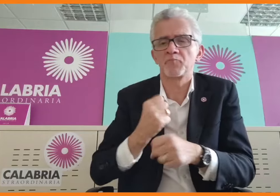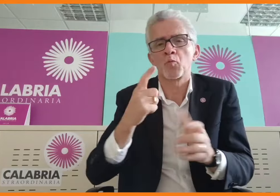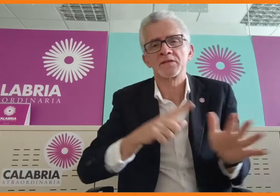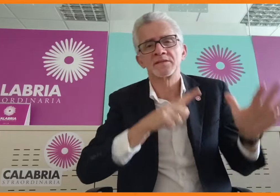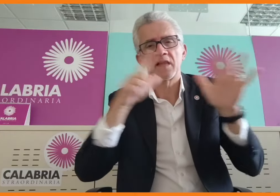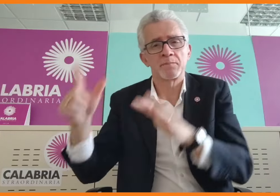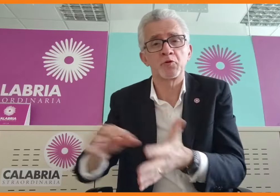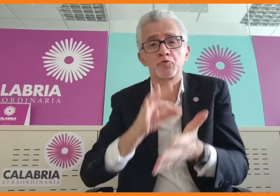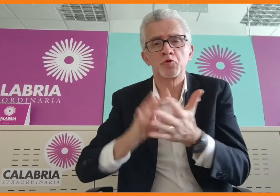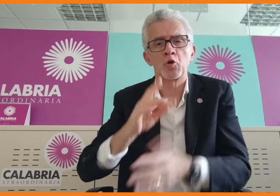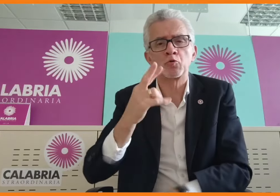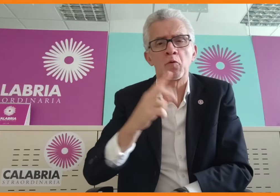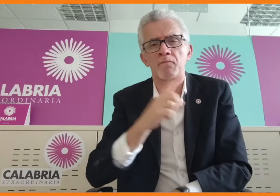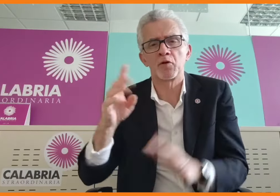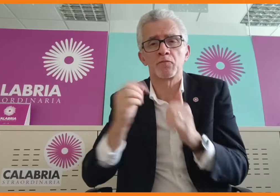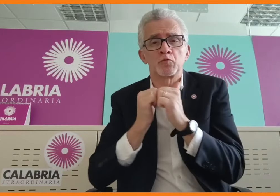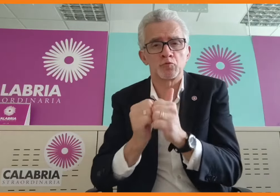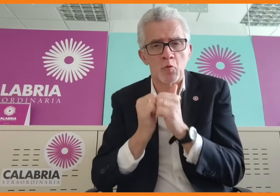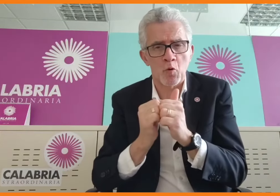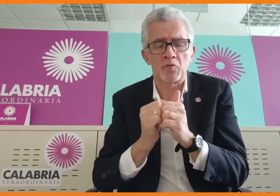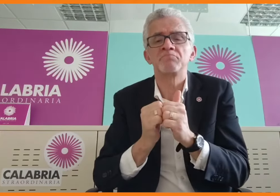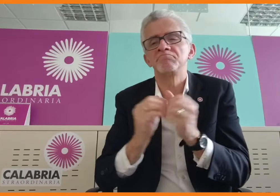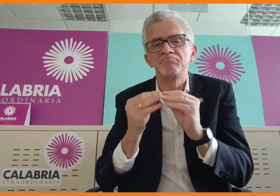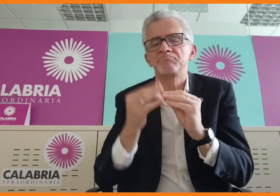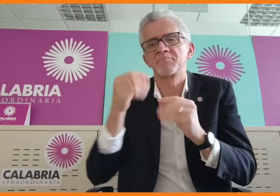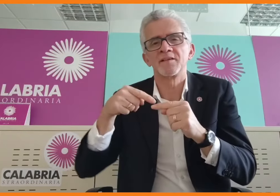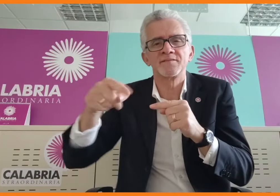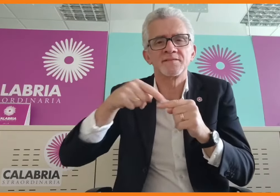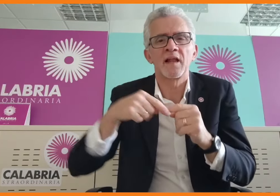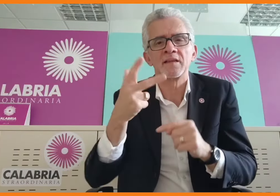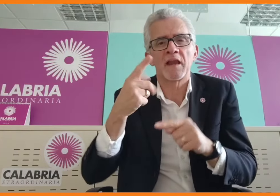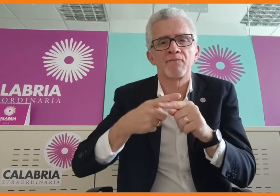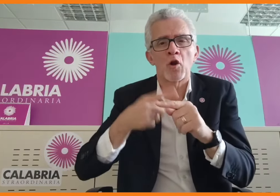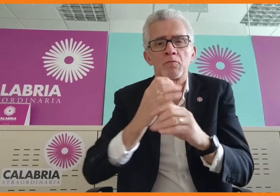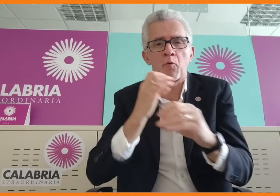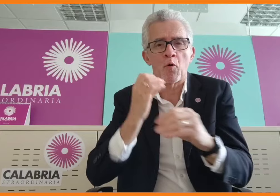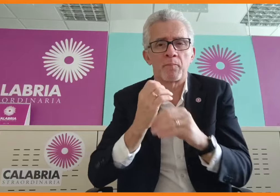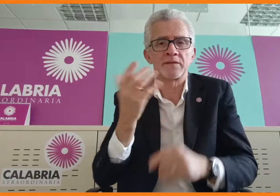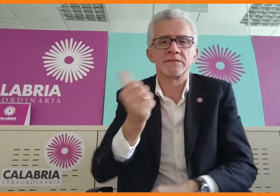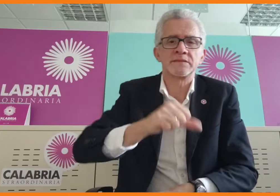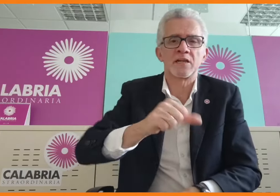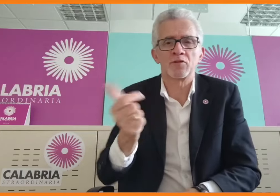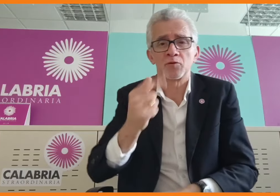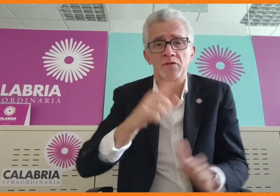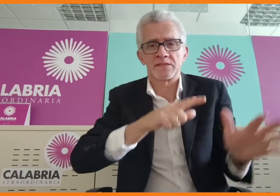che ha lavorato alacremente all’organizzazione dell’evento che si svolgerà dal 2 al 9 giugno 2024. Abbiamo effettuato tre sopralluoghi,